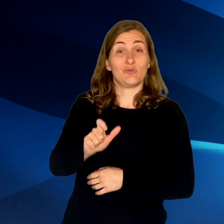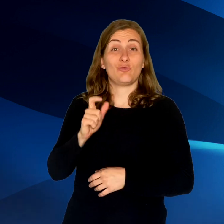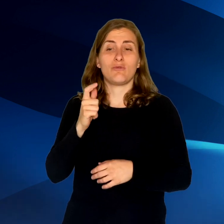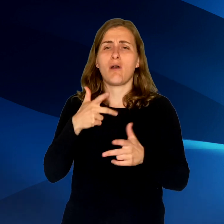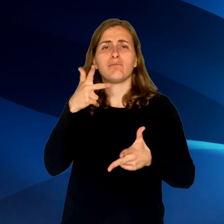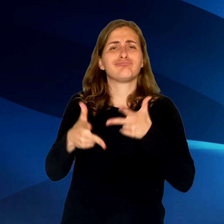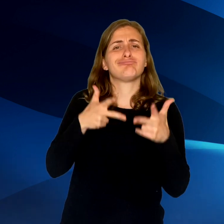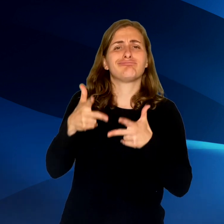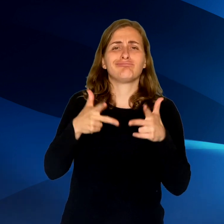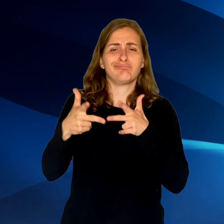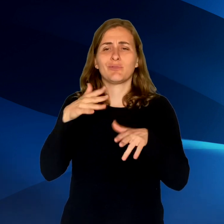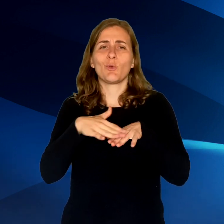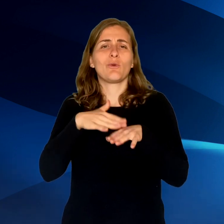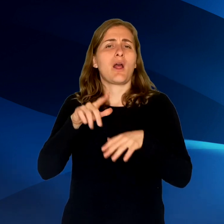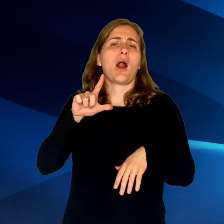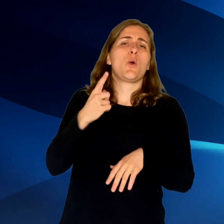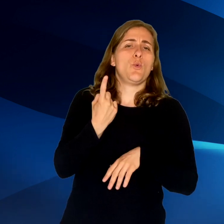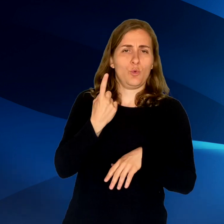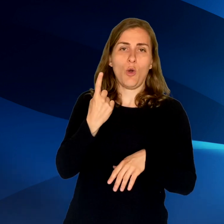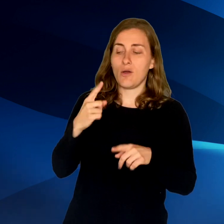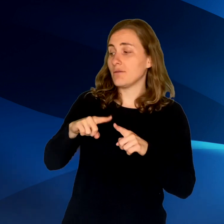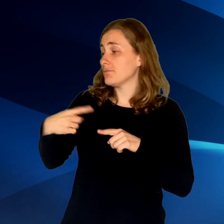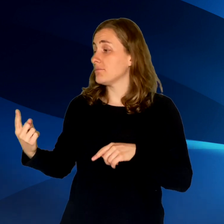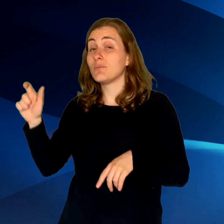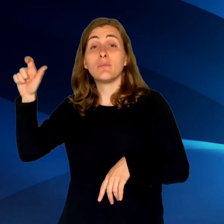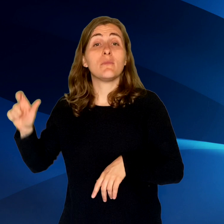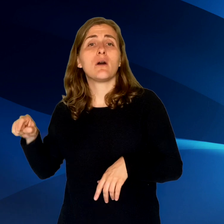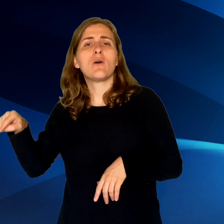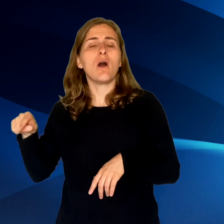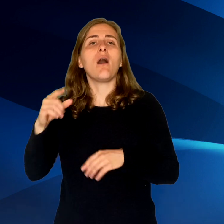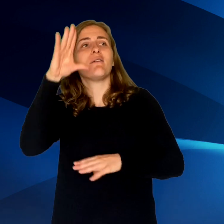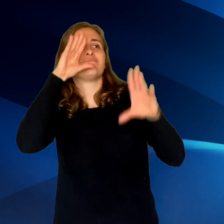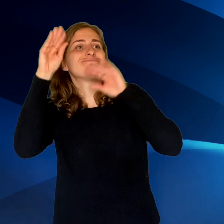“Le persone che hanno appreso la lingua dei segni come prima lingua, L1,